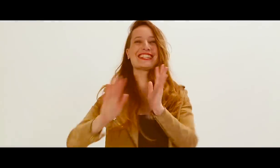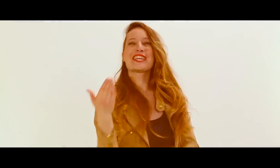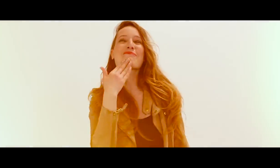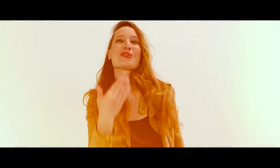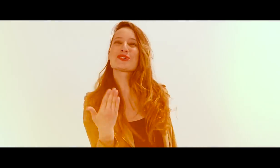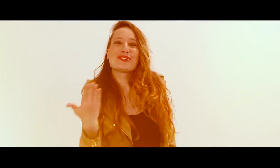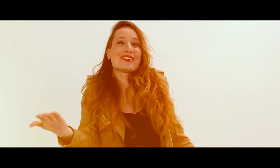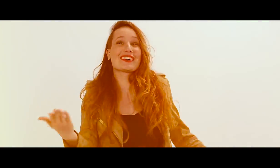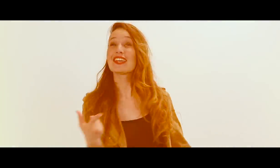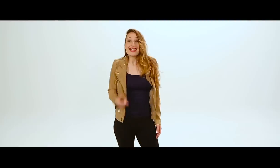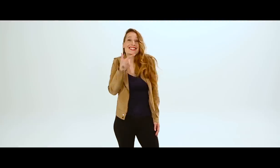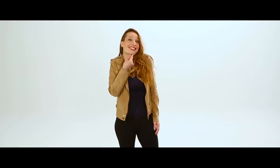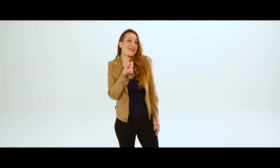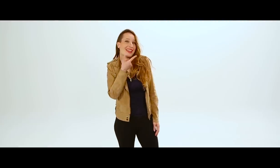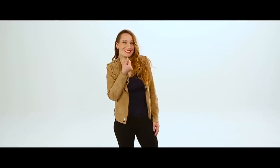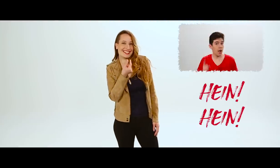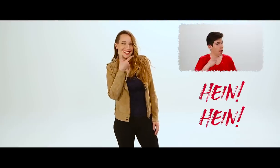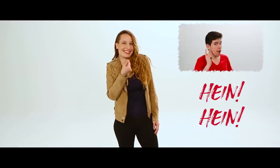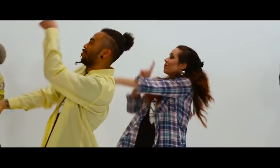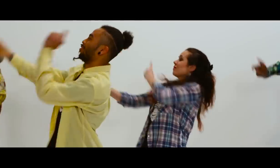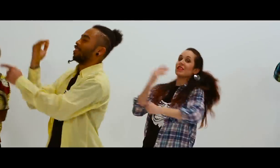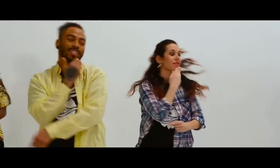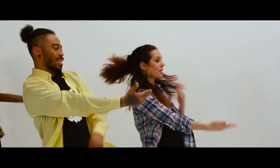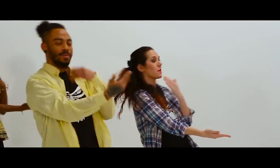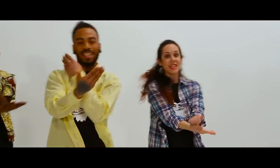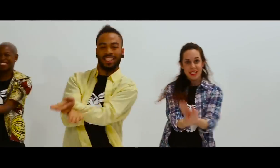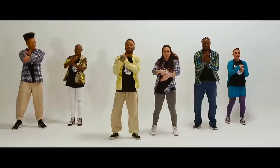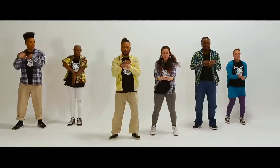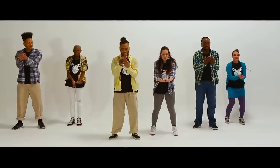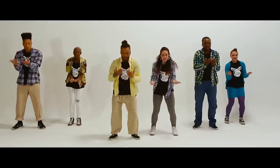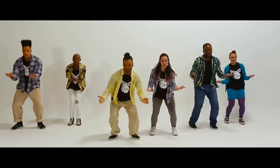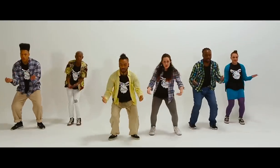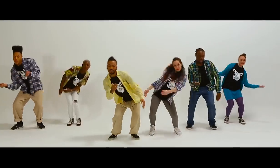signer bonjour !! c'est très facile signer merci ! pas difficile